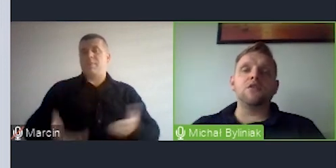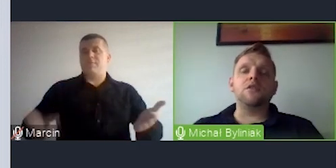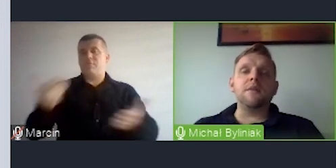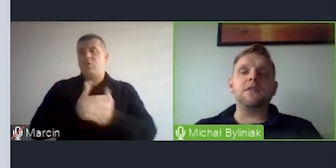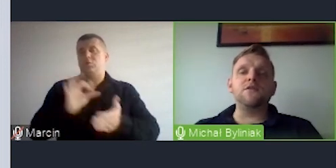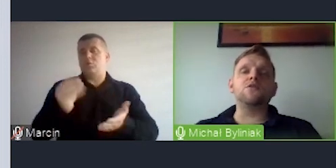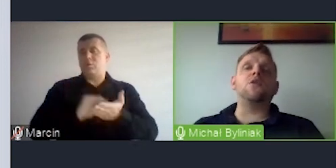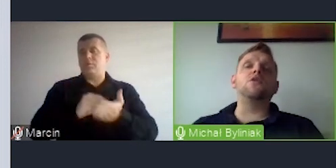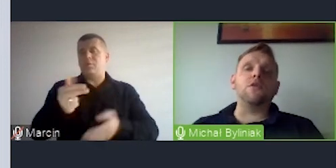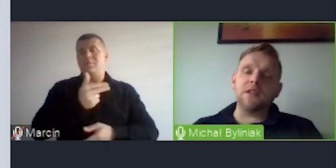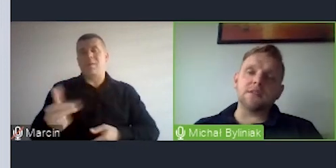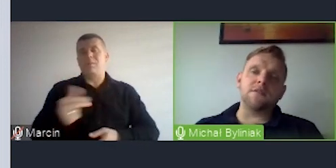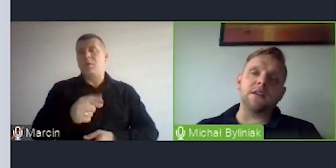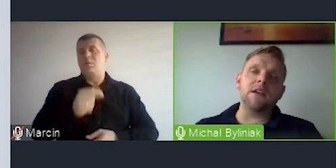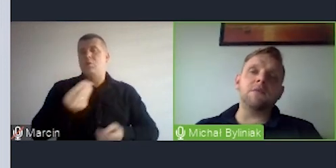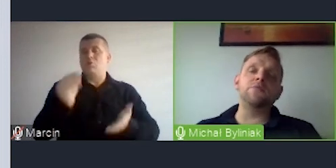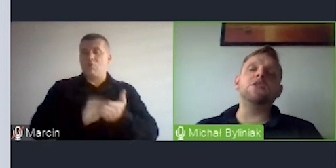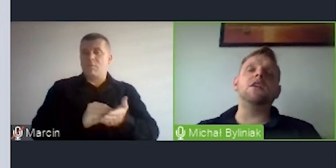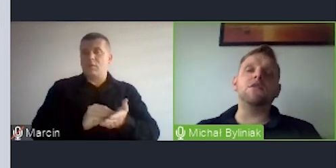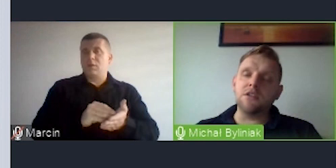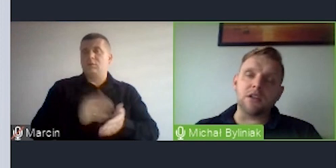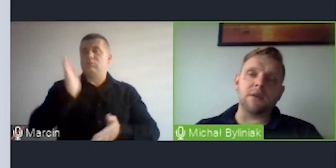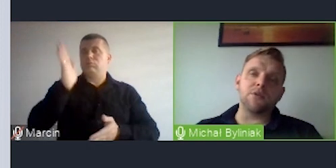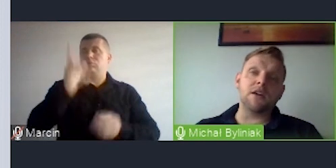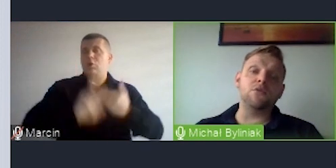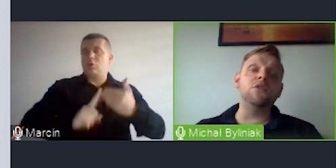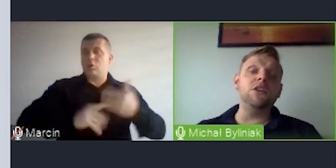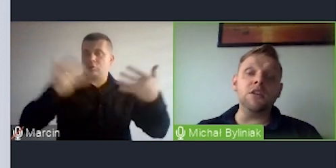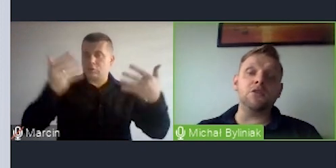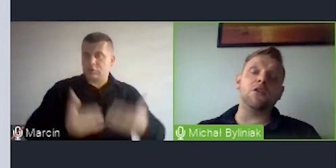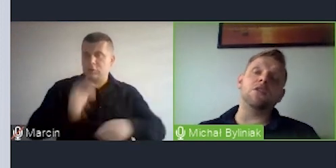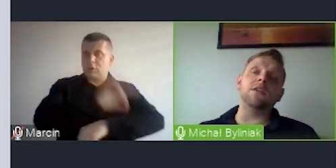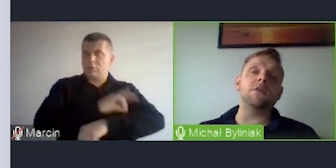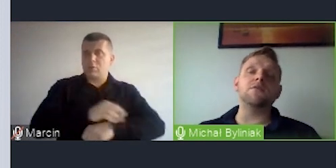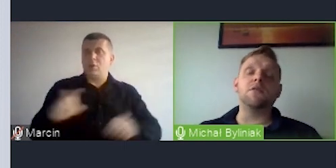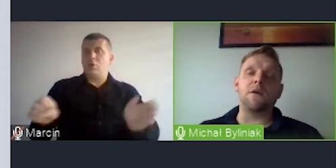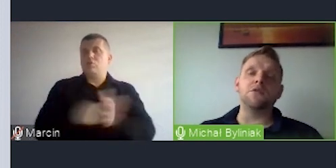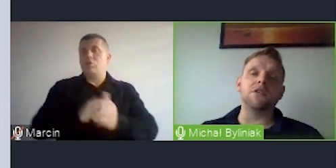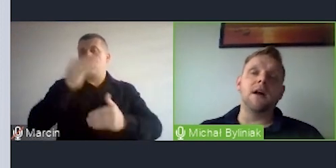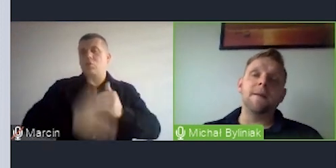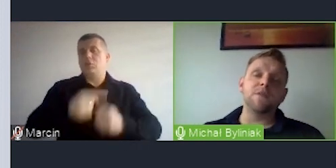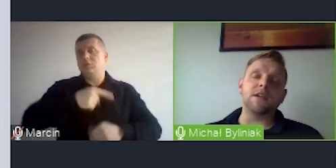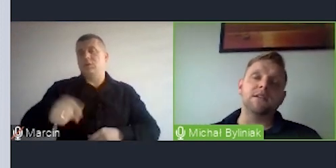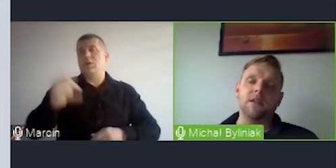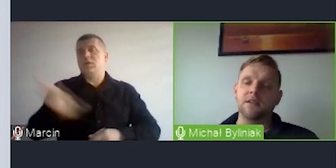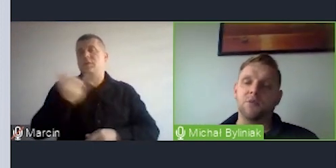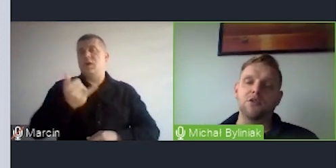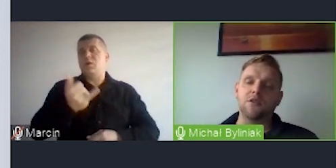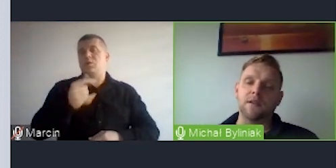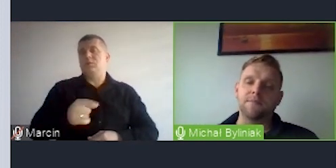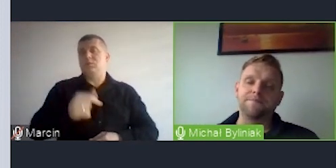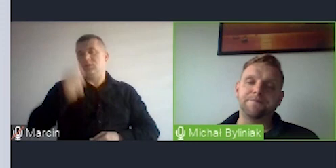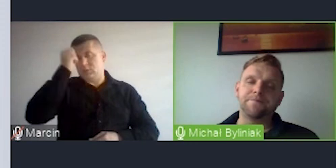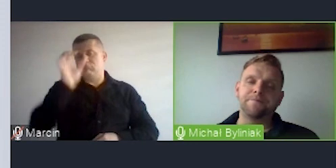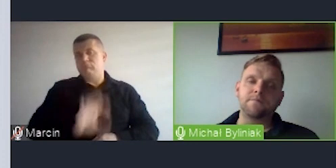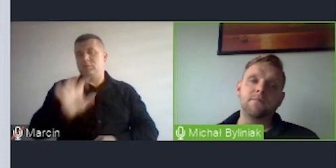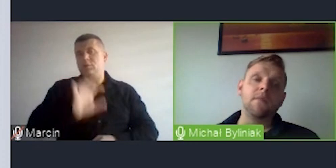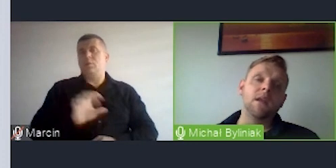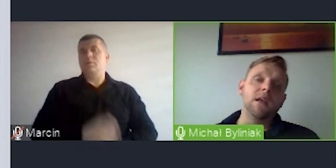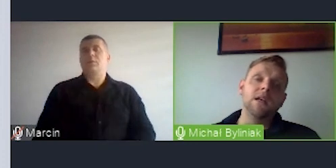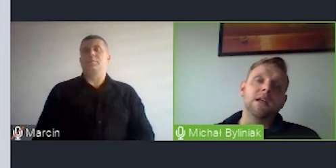To temat wniosku o dofinansowanie, później rozliczenia projektów i do końca okresu trwałości to zagadnienie jest monitorowane.